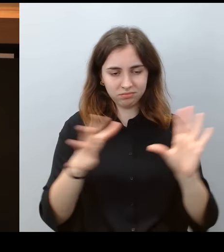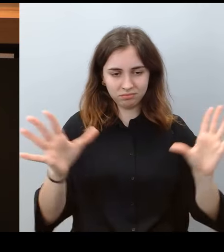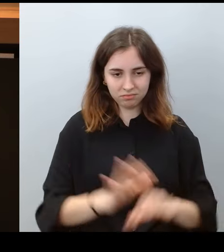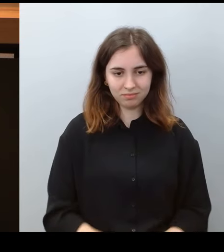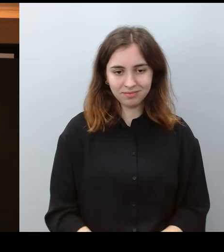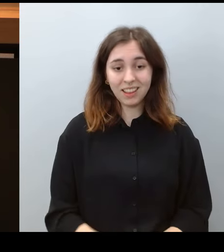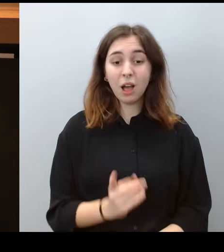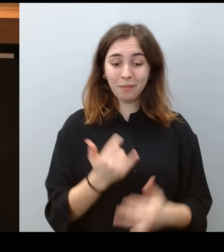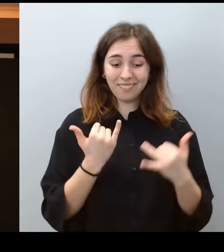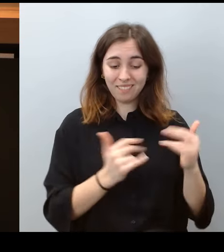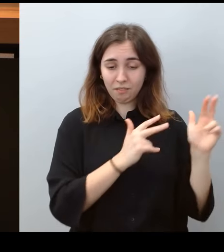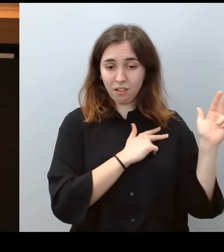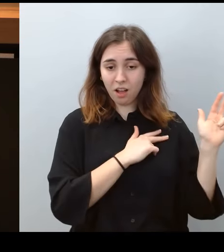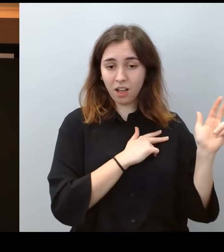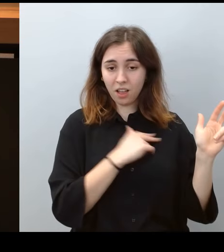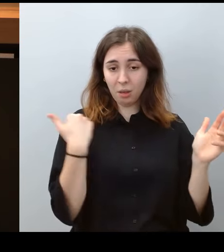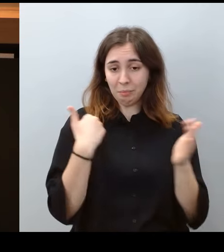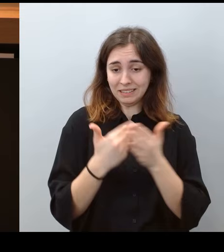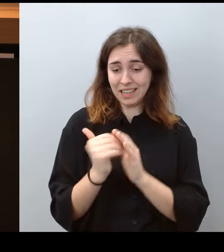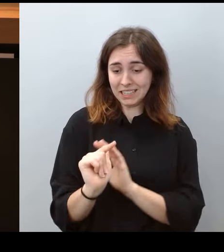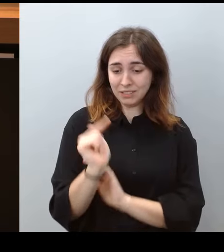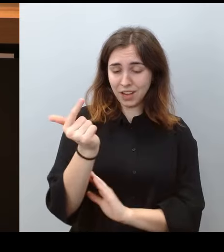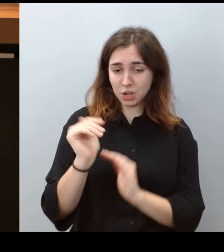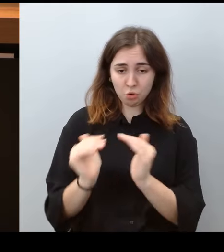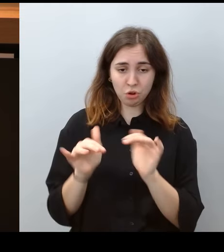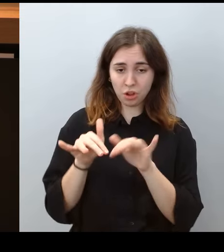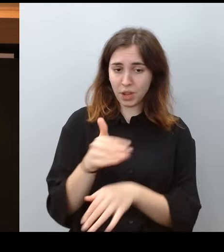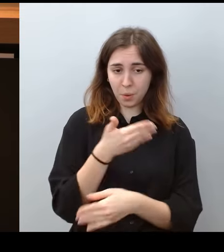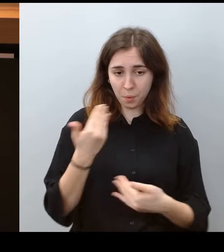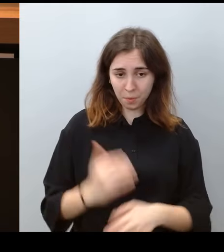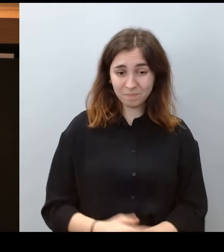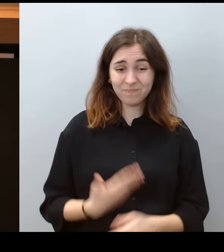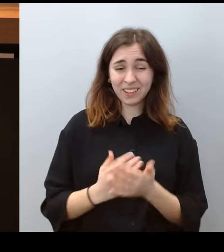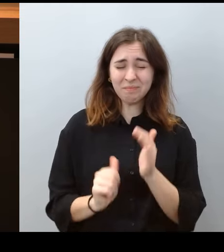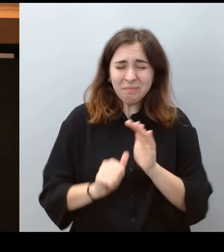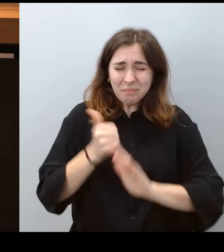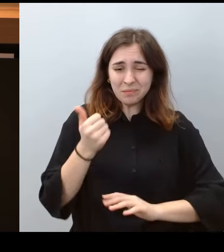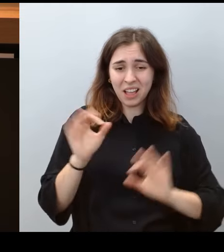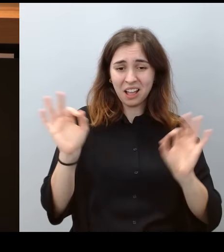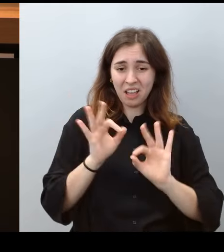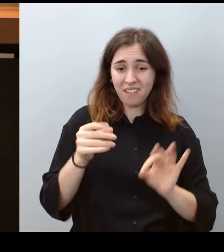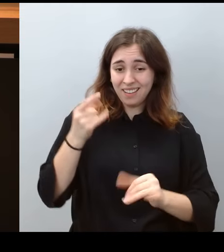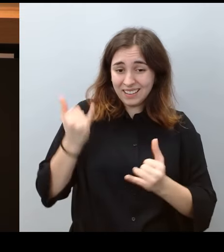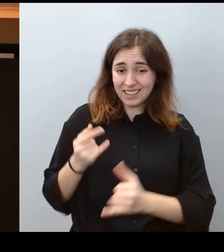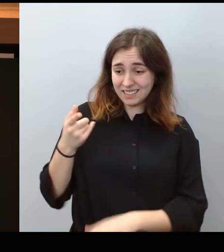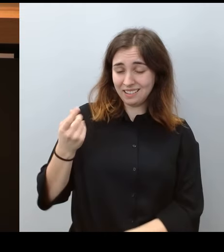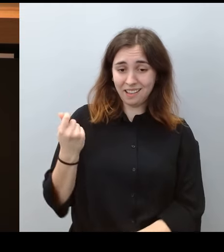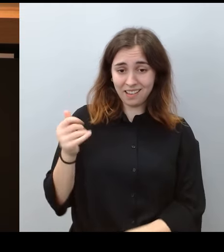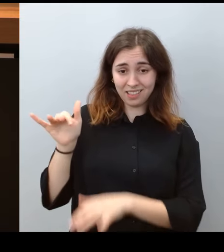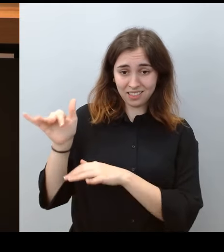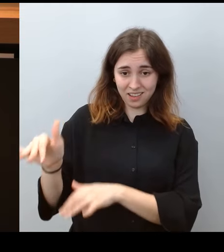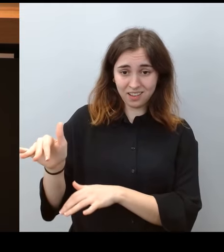Und was die größte Gefahr ist, dass dieses Geld dann der Pauschalen, der Bedienung, der pauschalen Minderausgabe zum Opfer fällt.